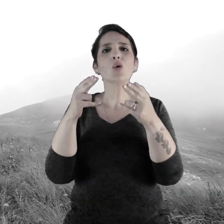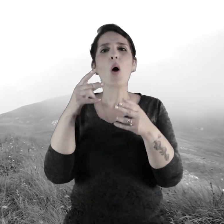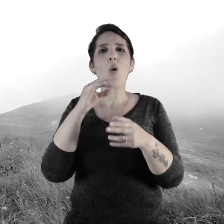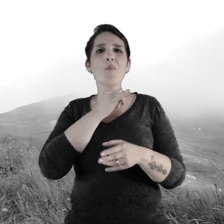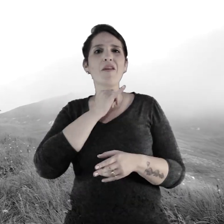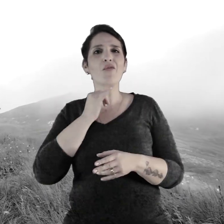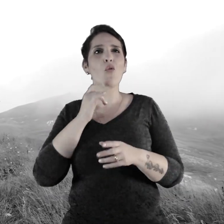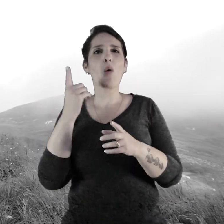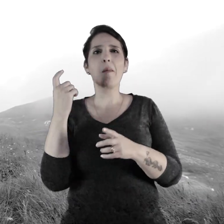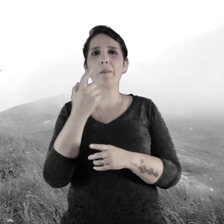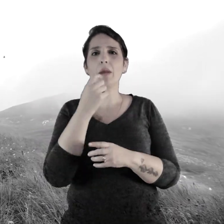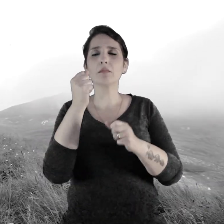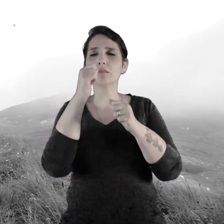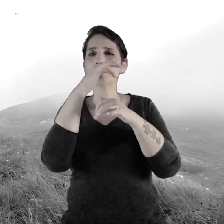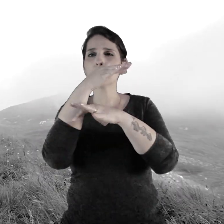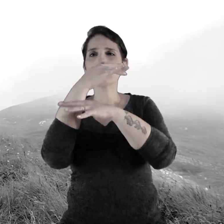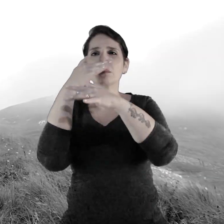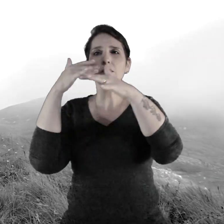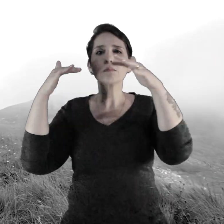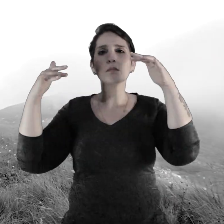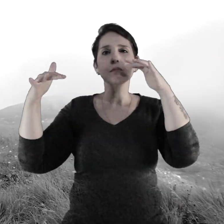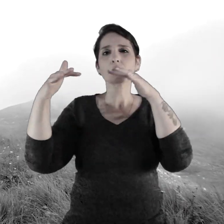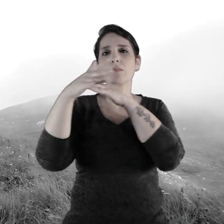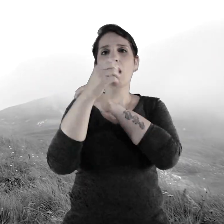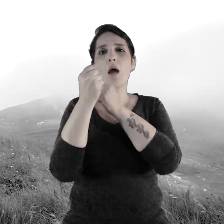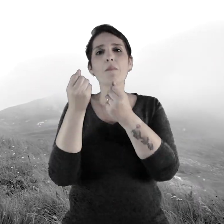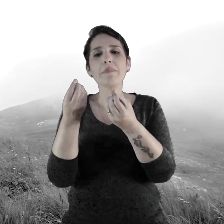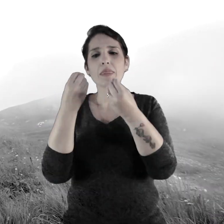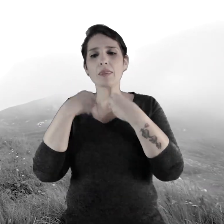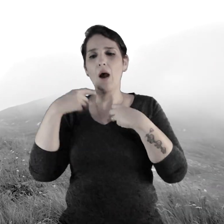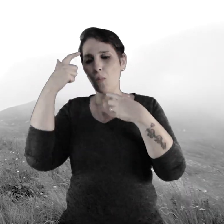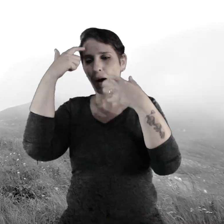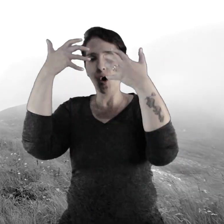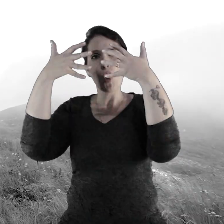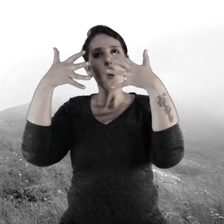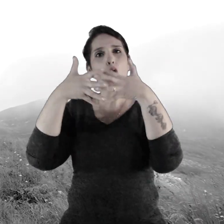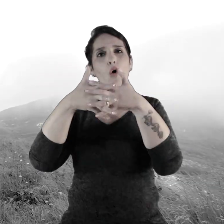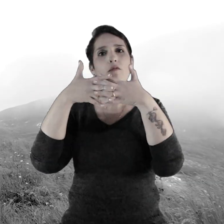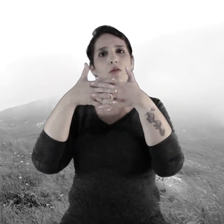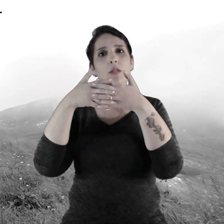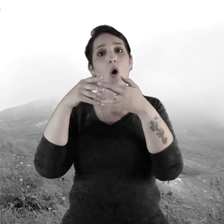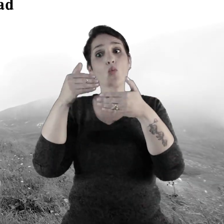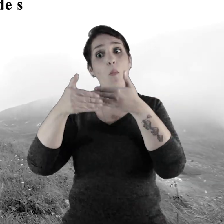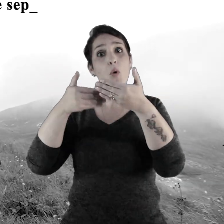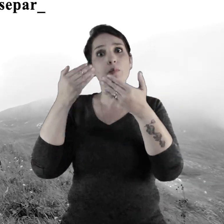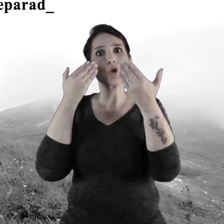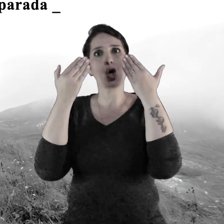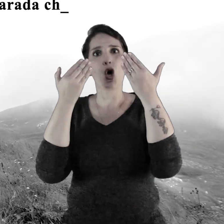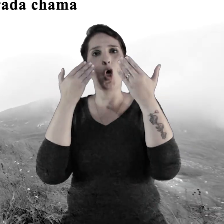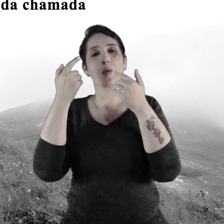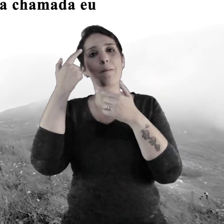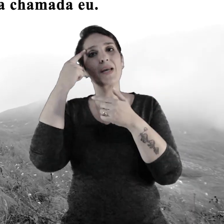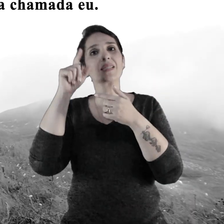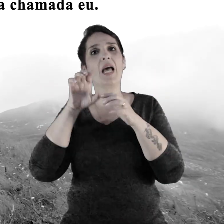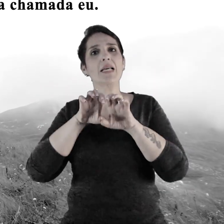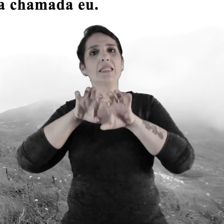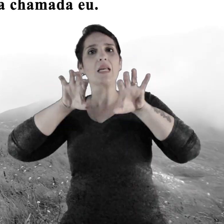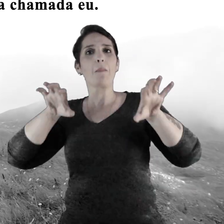que leva a mente a confundir o que na verdade é um processo psicológico com uma entidade separada chamada eu.